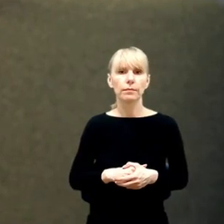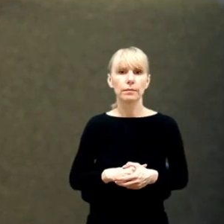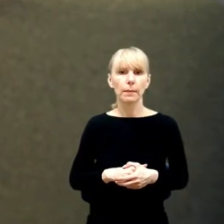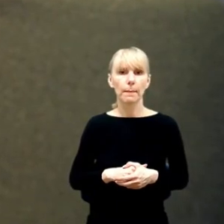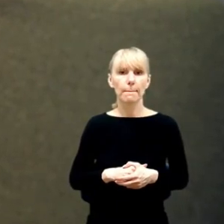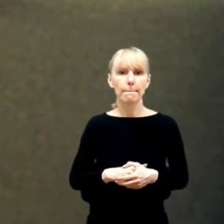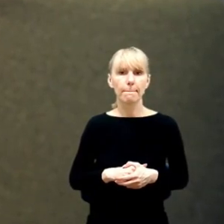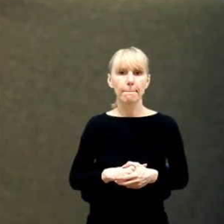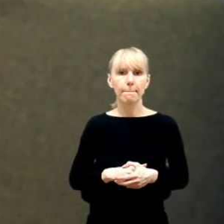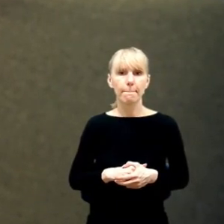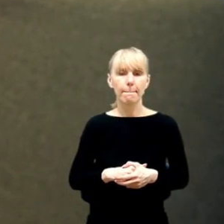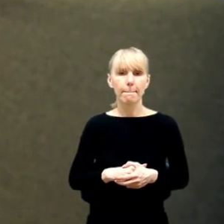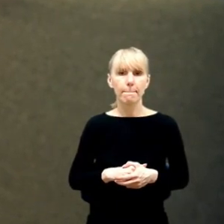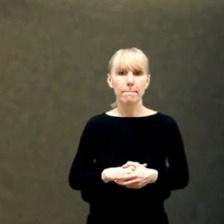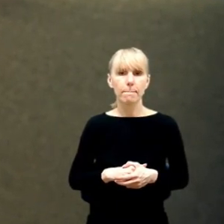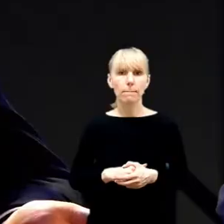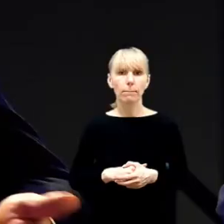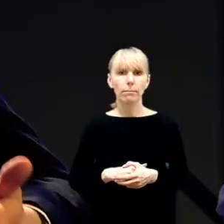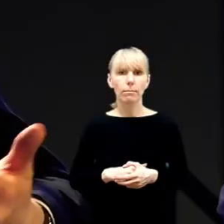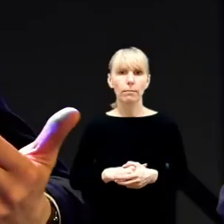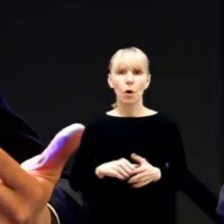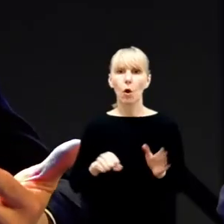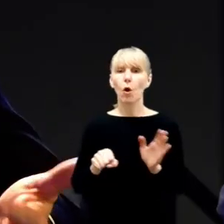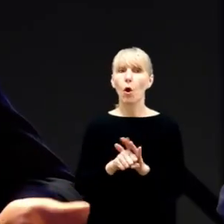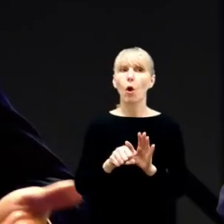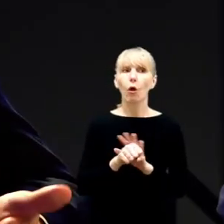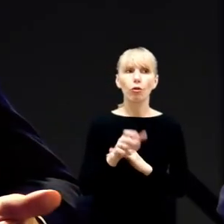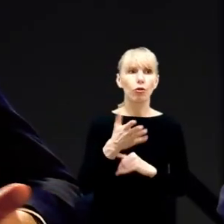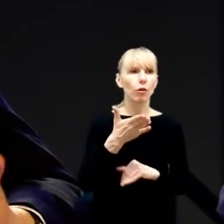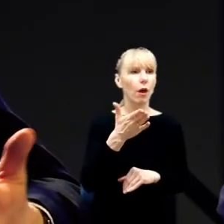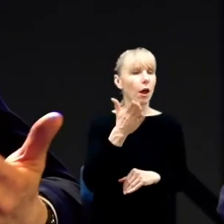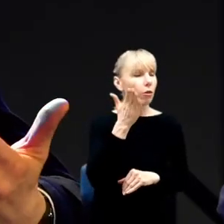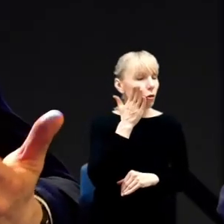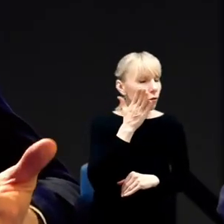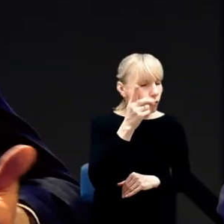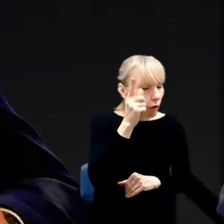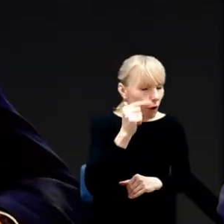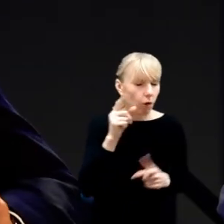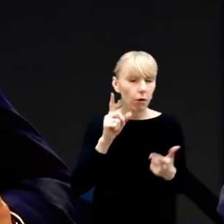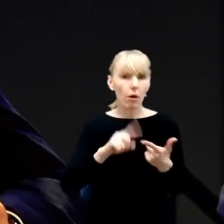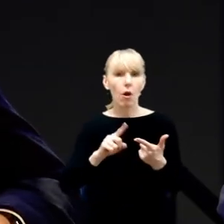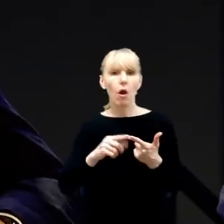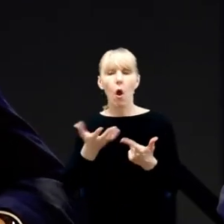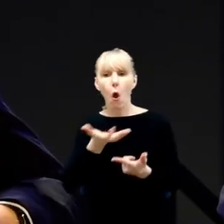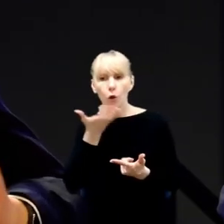bo finansujemy od noclegowni, ogrzewalni, domów dla bezdomnych, po mieszkania chronione,